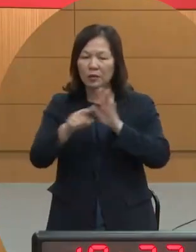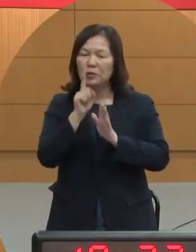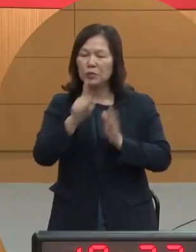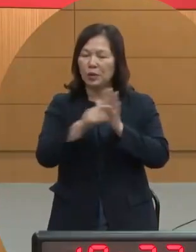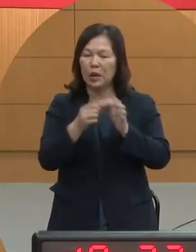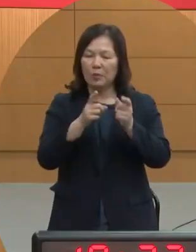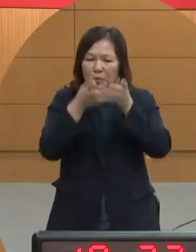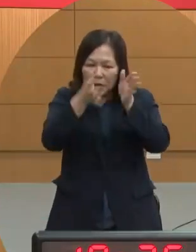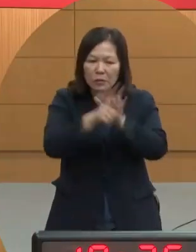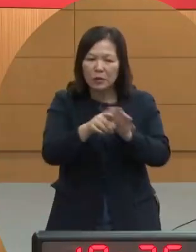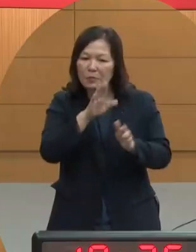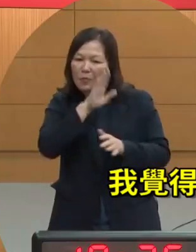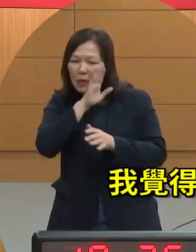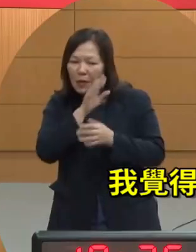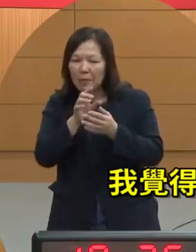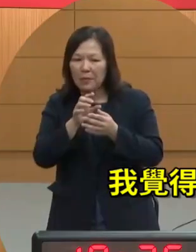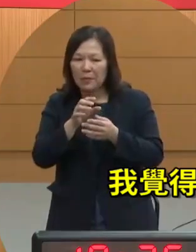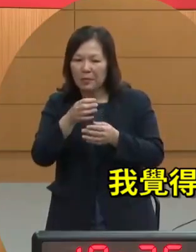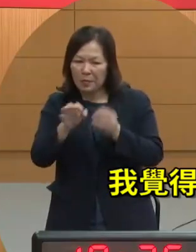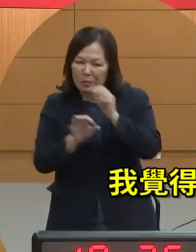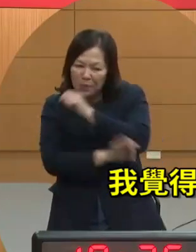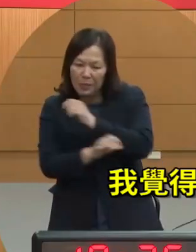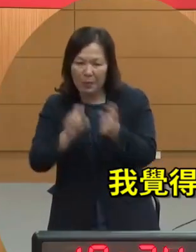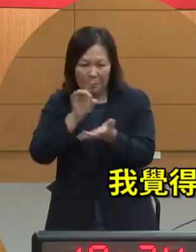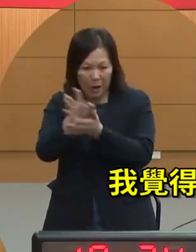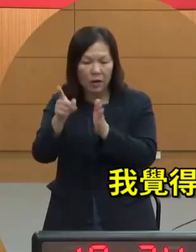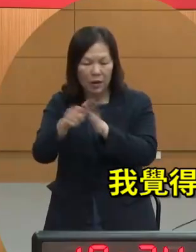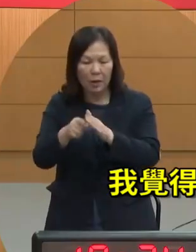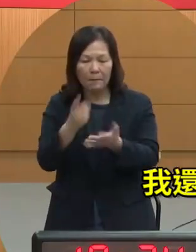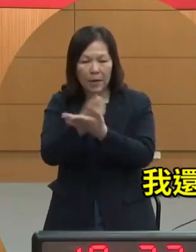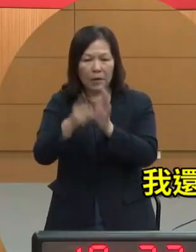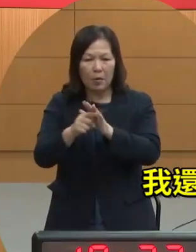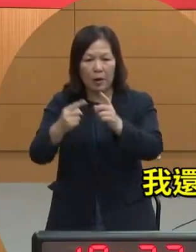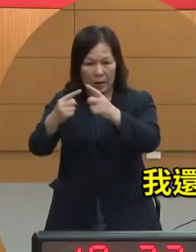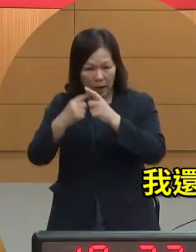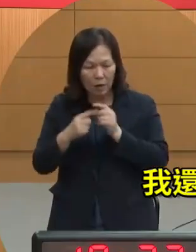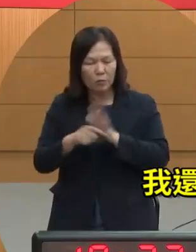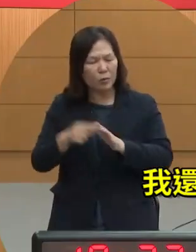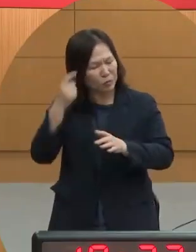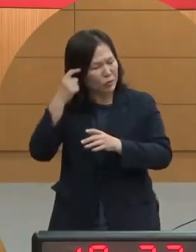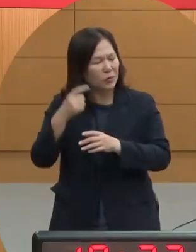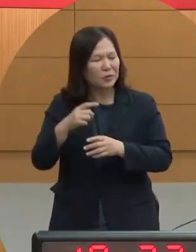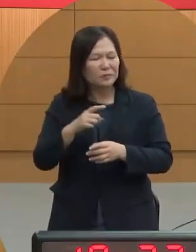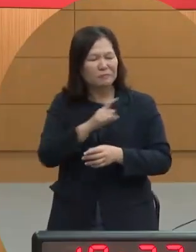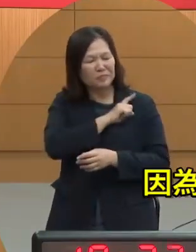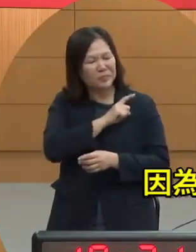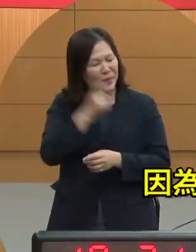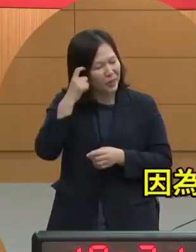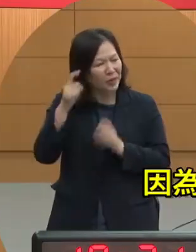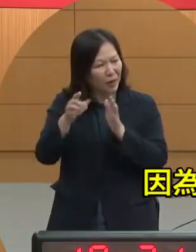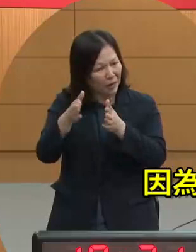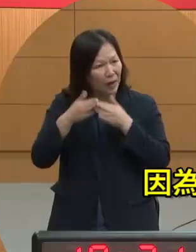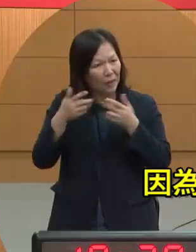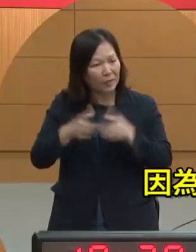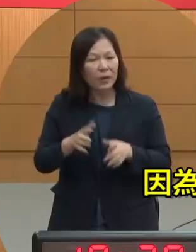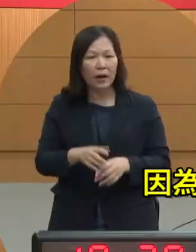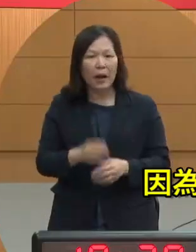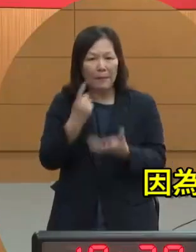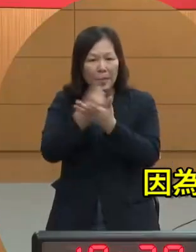每個人都要建設 我覺得政見發表會今天要來之前 我還在考慮我到底要不要來 因為我覺得每次大家講政見